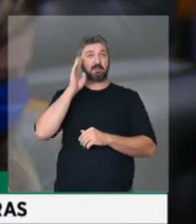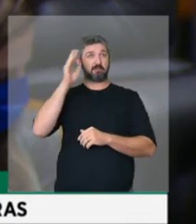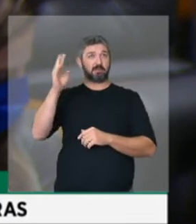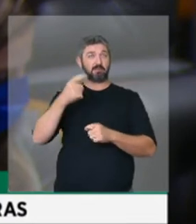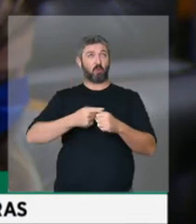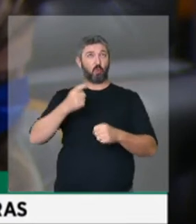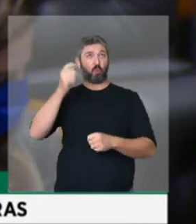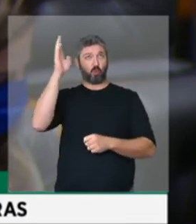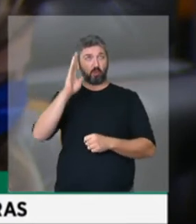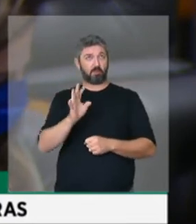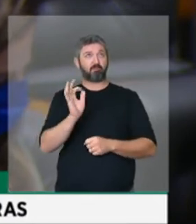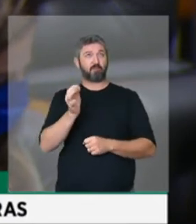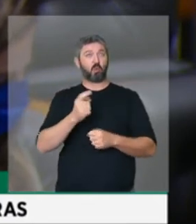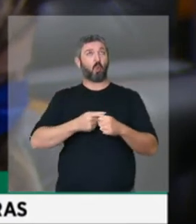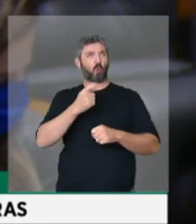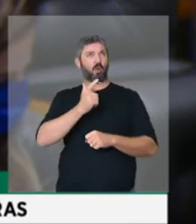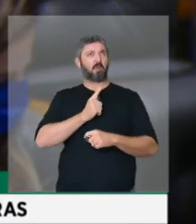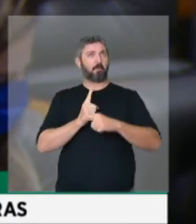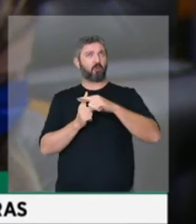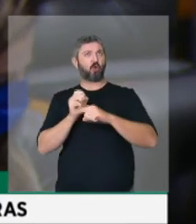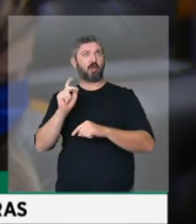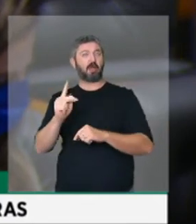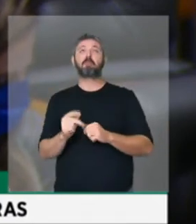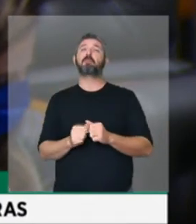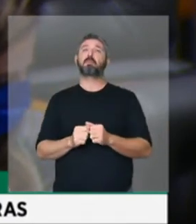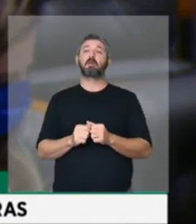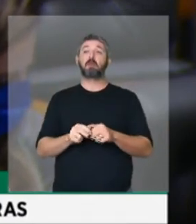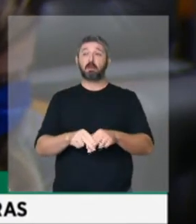[PRESIDENTE]: COMO ORIENTA A OPOSIÇÃO? [DEPUTADO]: PRESIDENTE, O QUE ME LASCA É